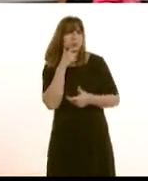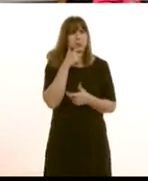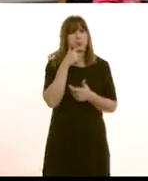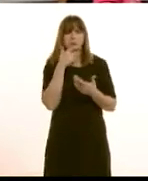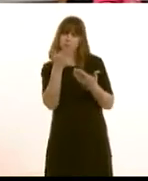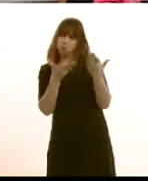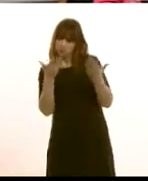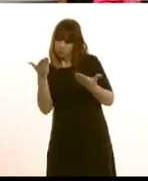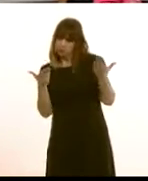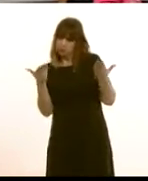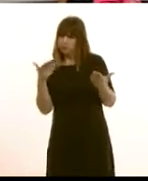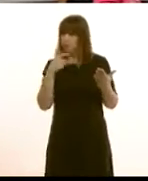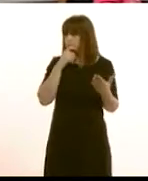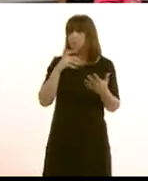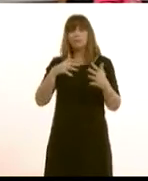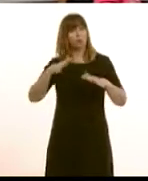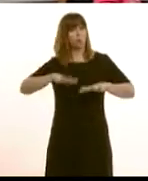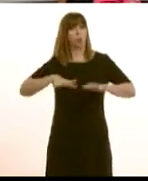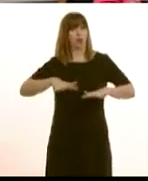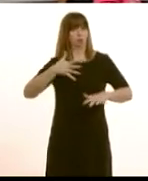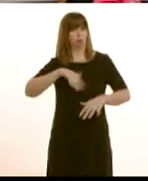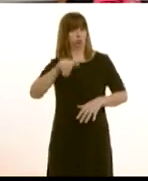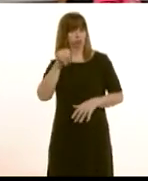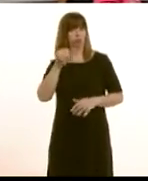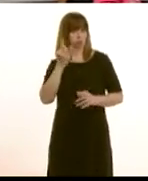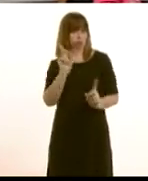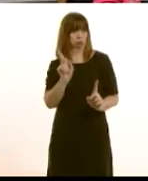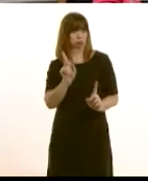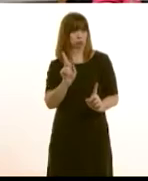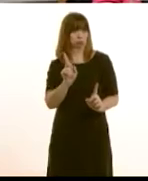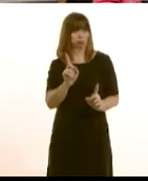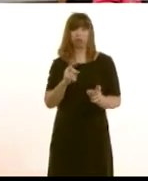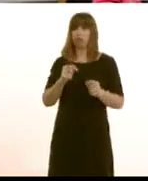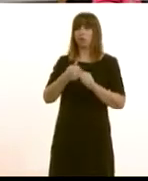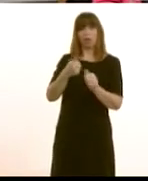ac rwyín credu y byddai pobl Cymru yn moyn gweld unrhyw gwmni syín rhedeg y rheilffyrdd